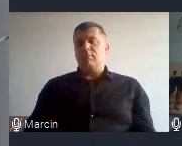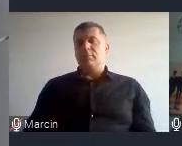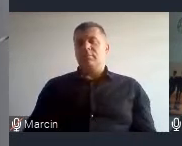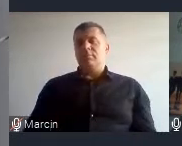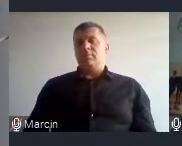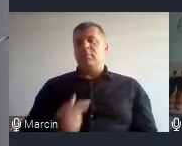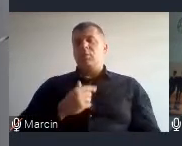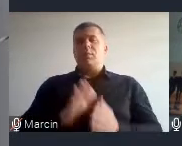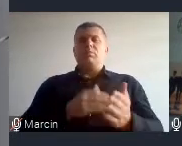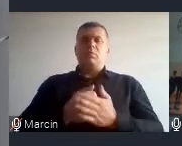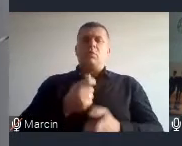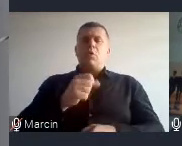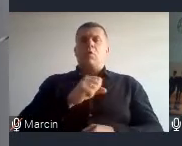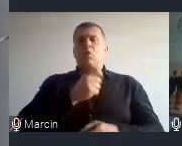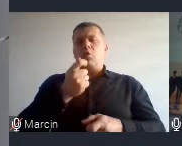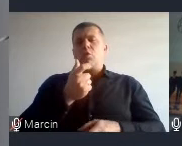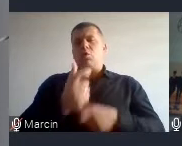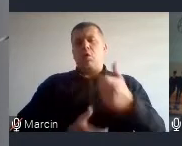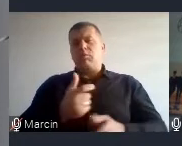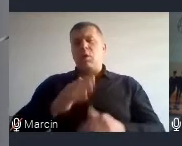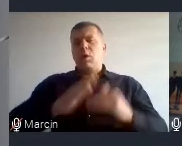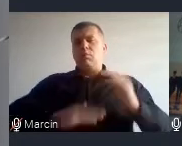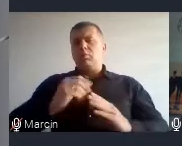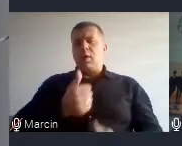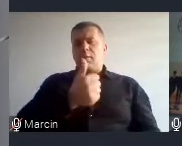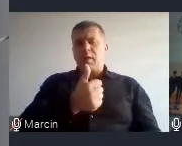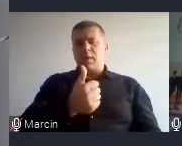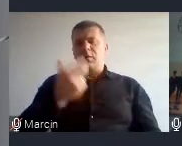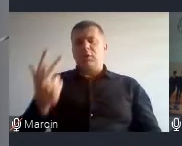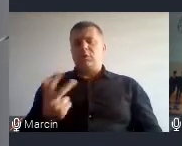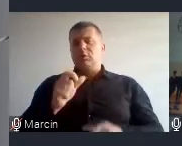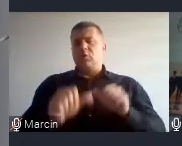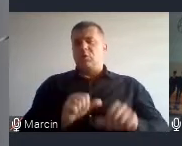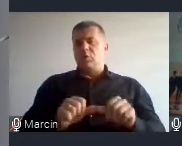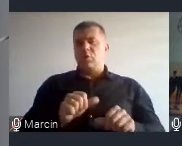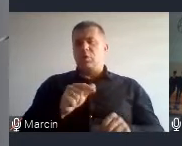Oznacza to, że jeśli projekt jest trzyletni i zakładam o roboty budowalne,